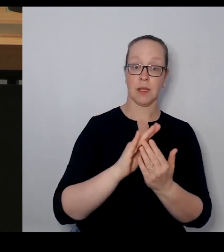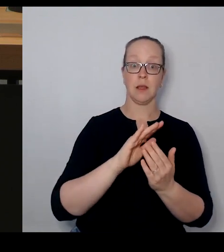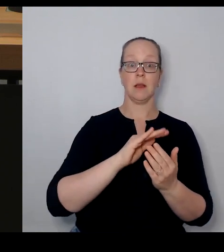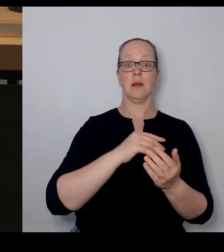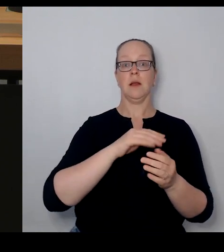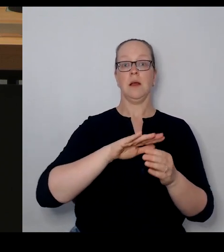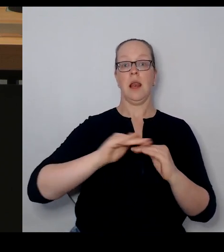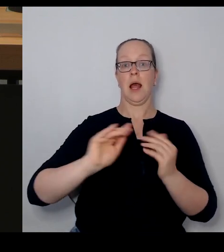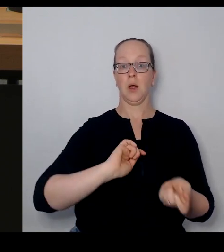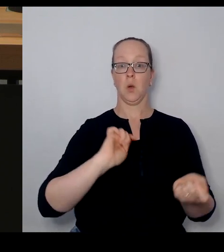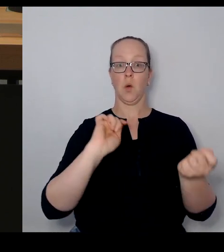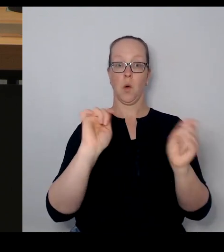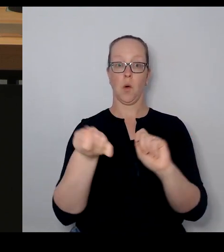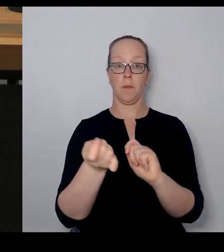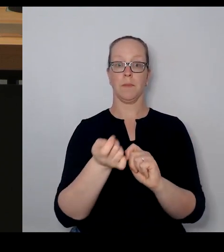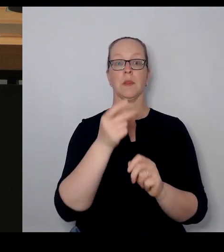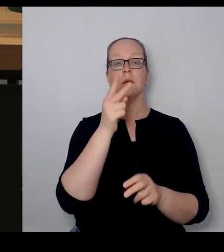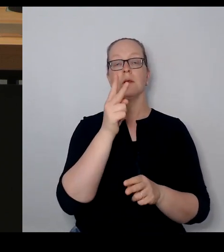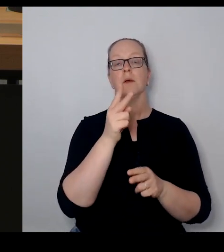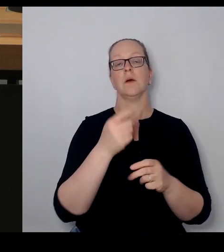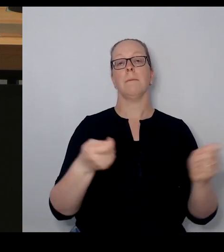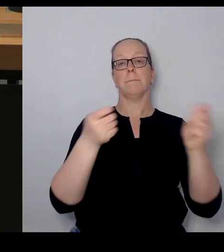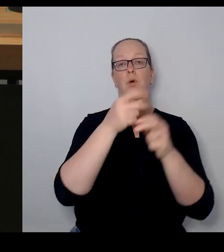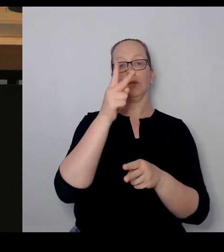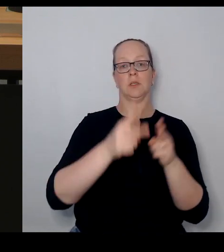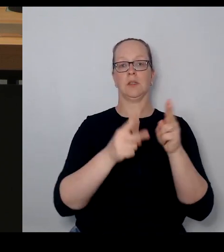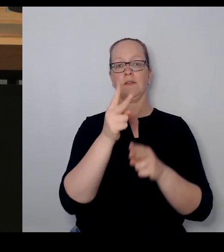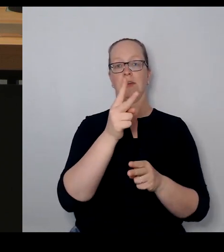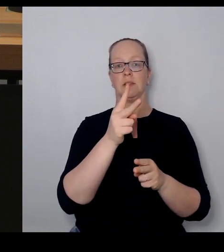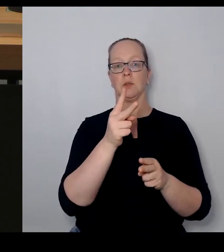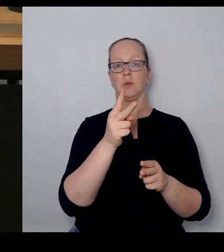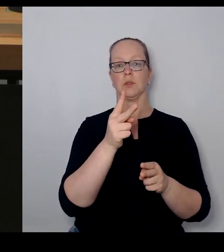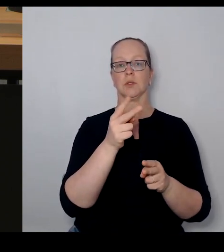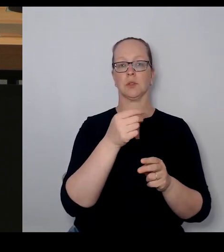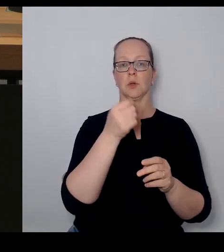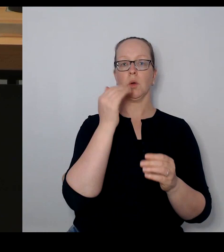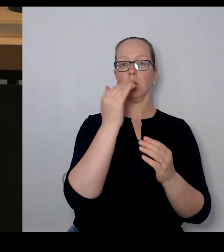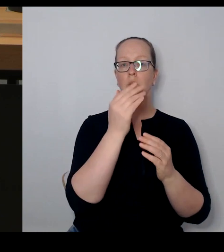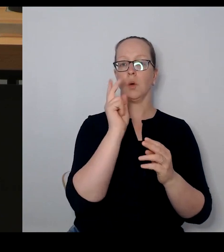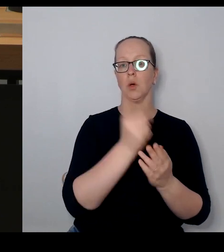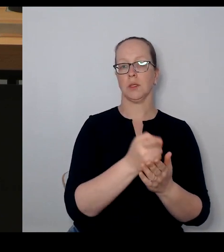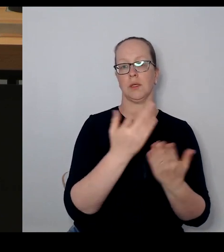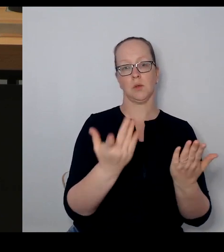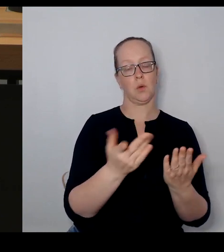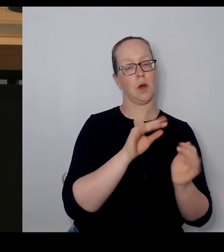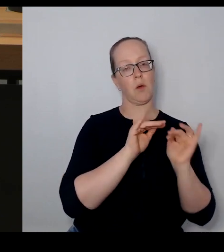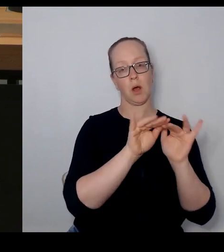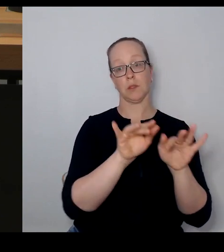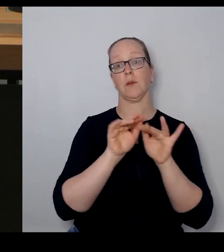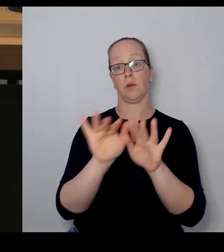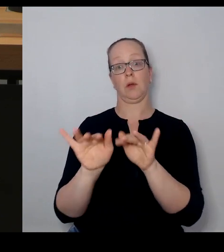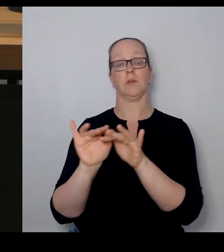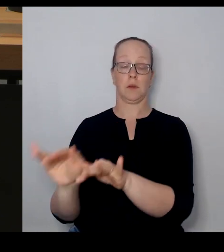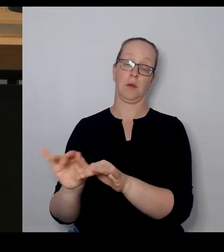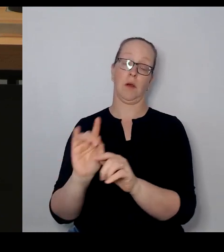Sondervermögen, so auch auf das Berliner Sondervermögen für Klimaschutz. Es war deshalb richtig, dass die Koalition das Gesetz zur Errichtung